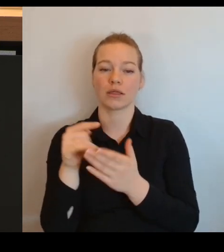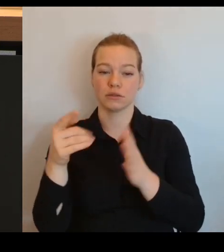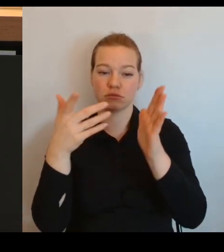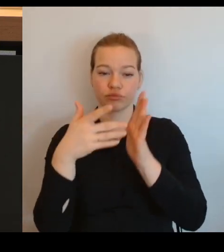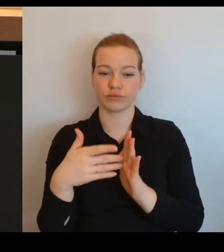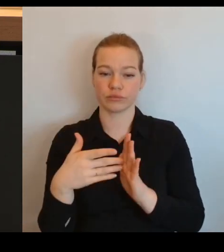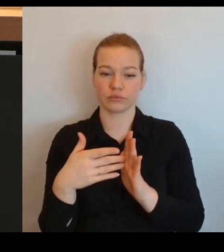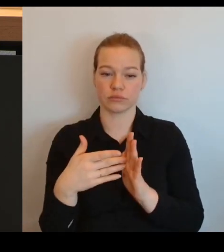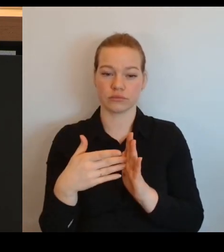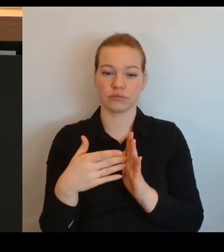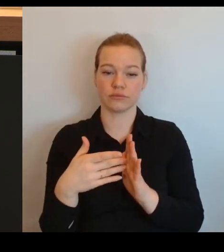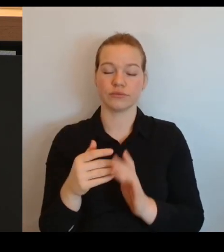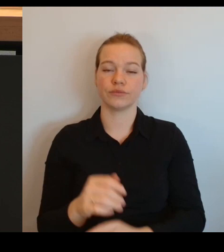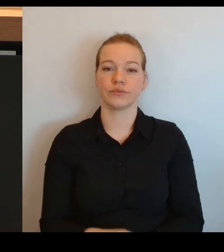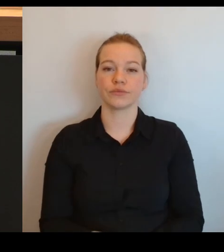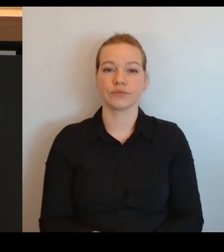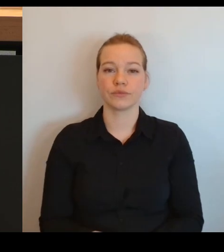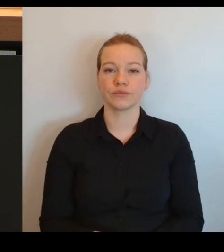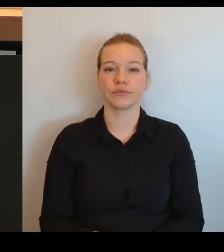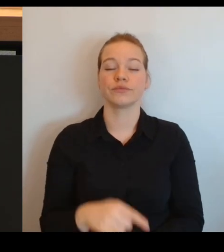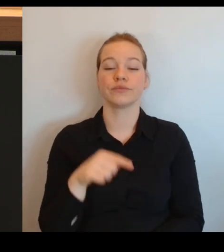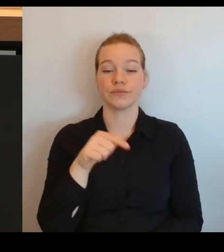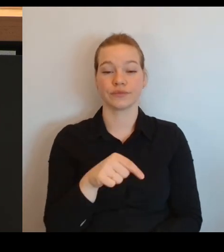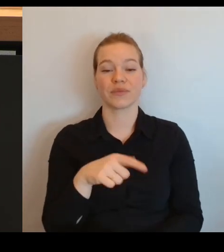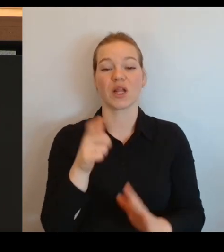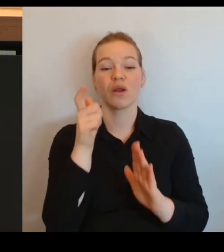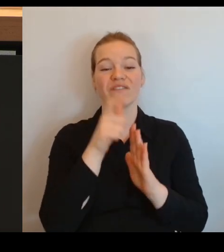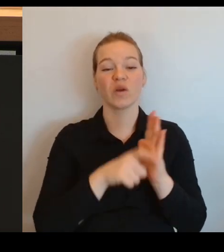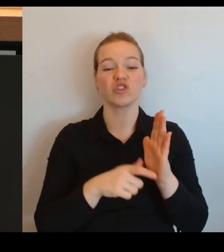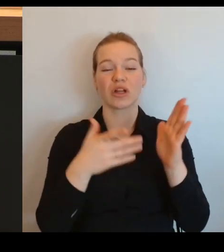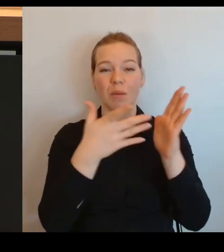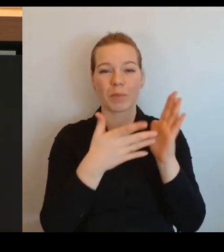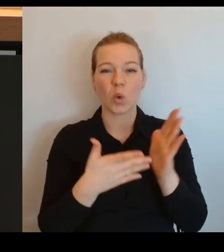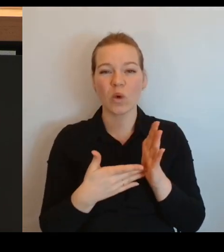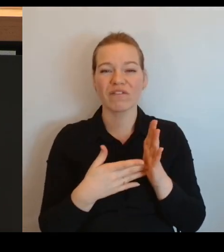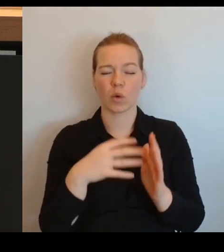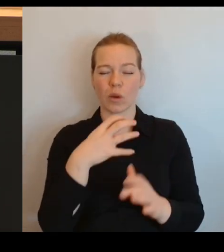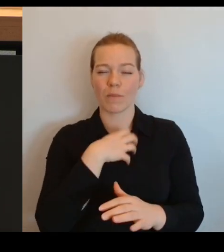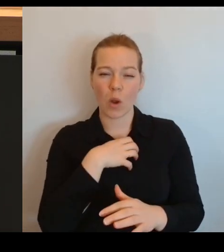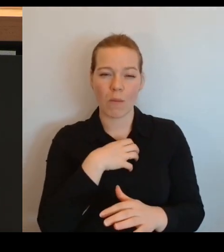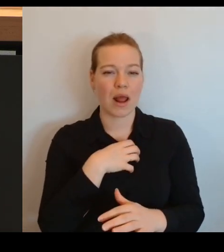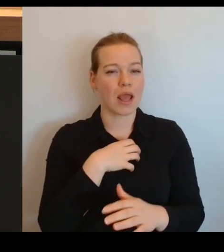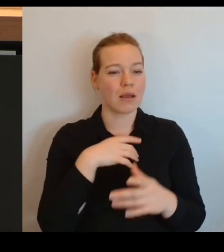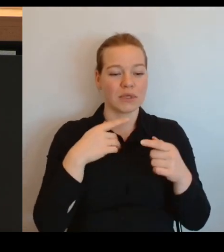Und dann schreiben Sie so was auf wie Spurwechsel in Potsdam, also in Brandenburg, sagen Sie, da gibt es ein Programm,